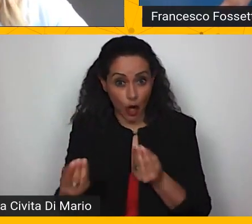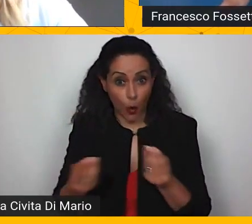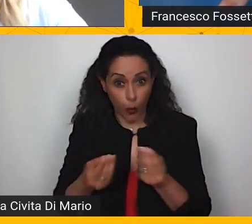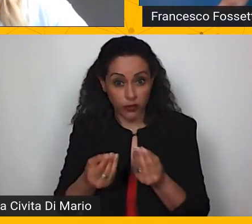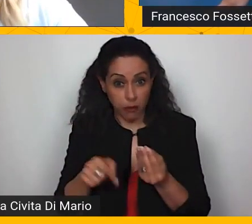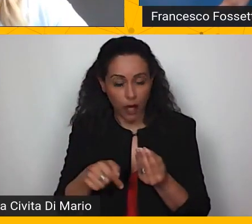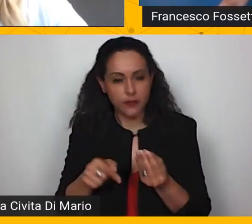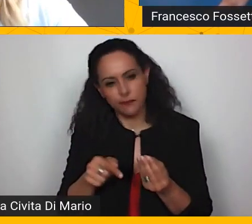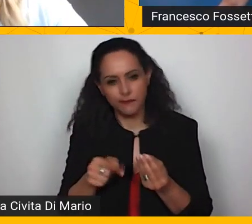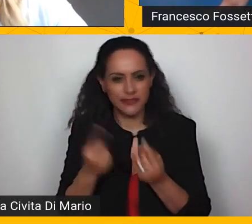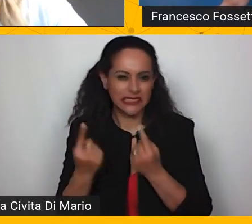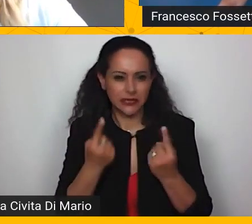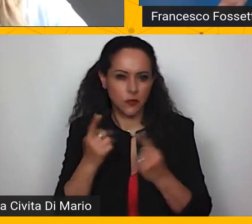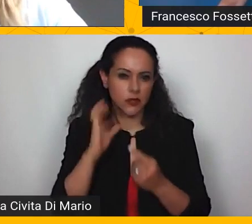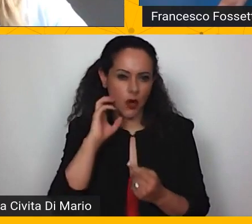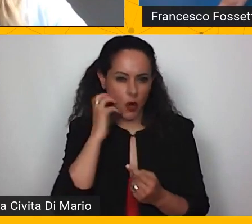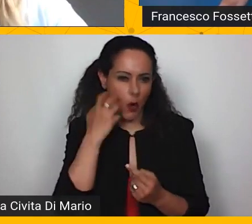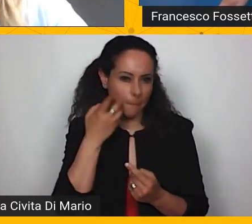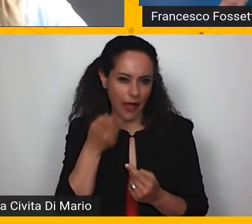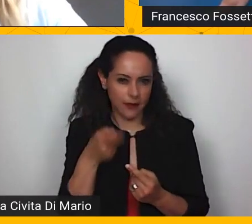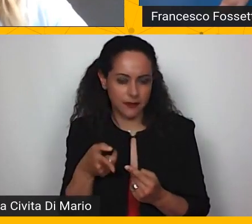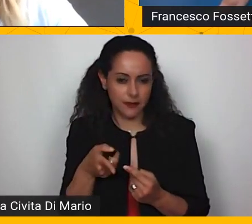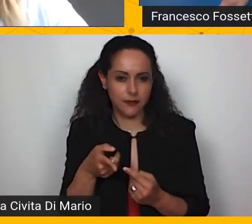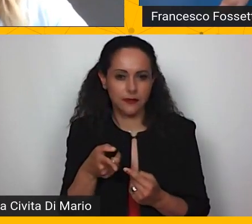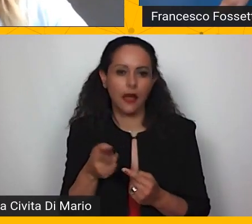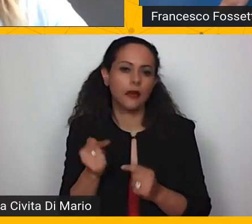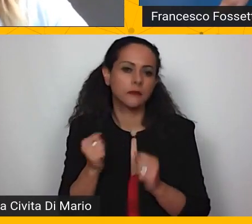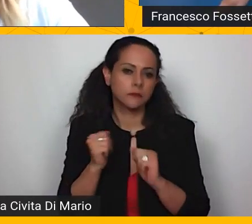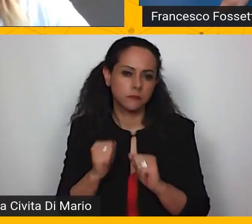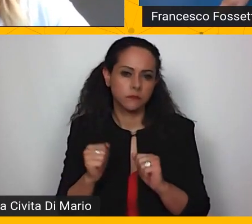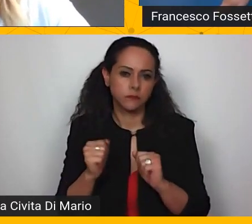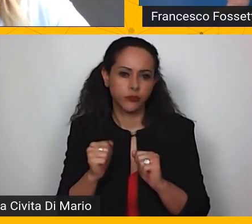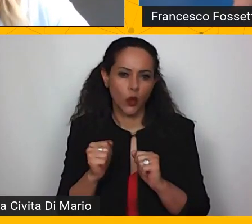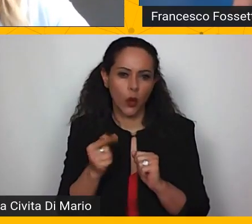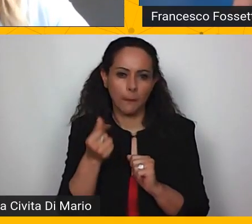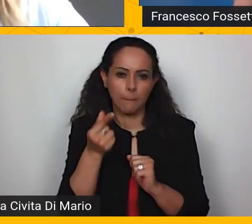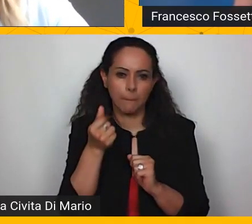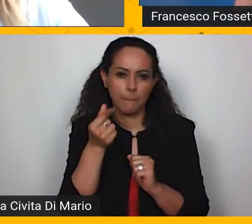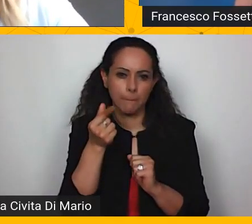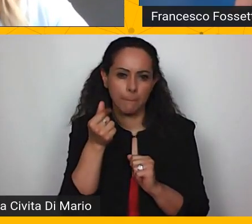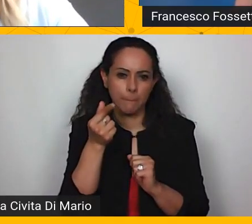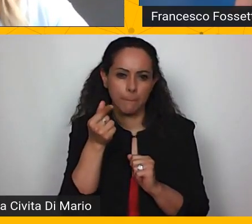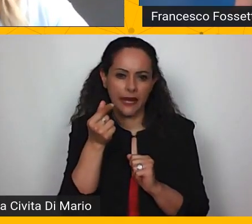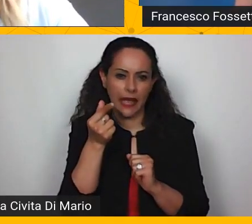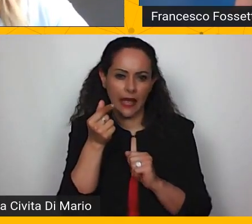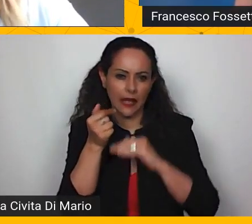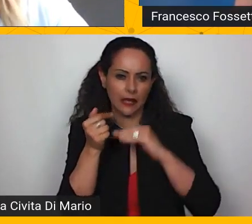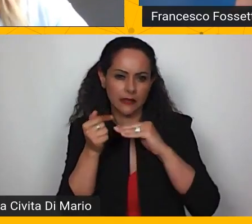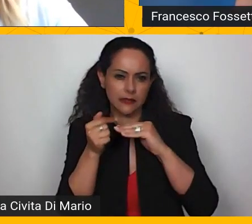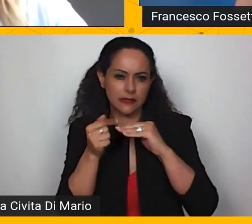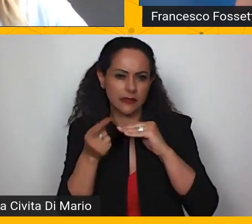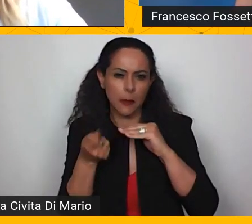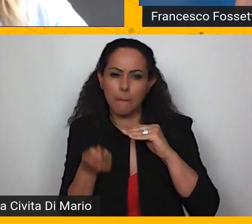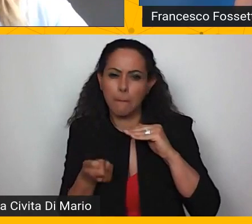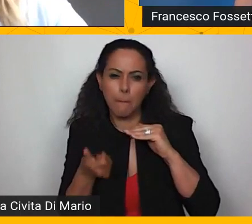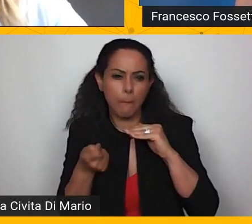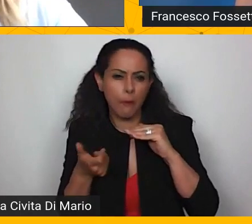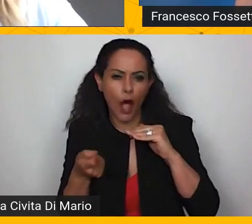la situazione è un po' più complessa nel senso che si può andare anche su tagli di prezzo